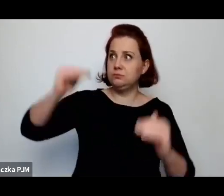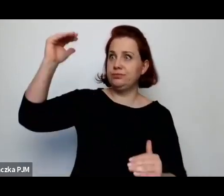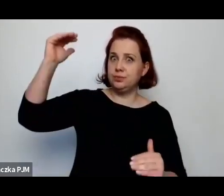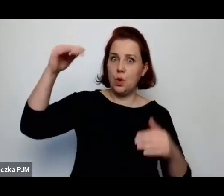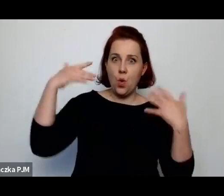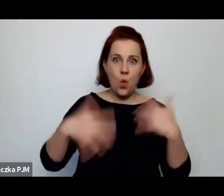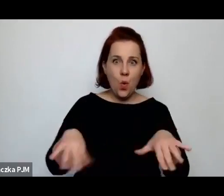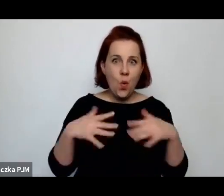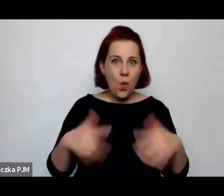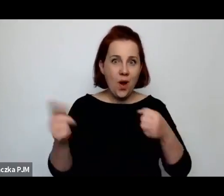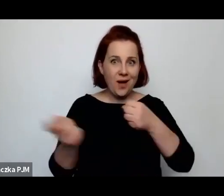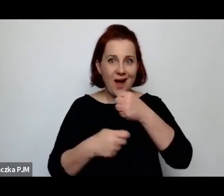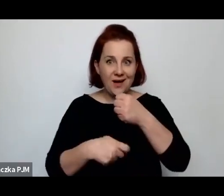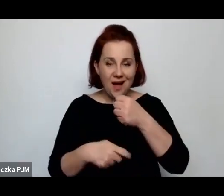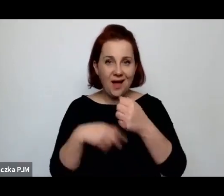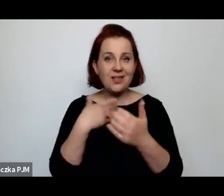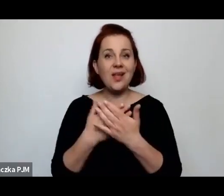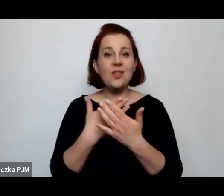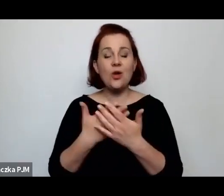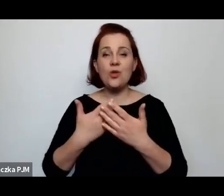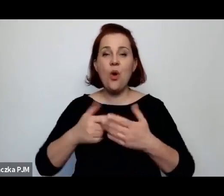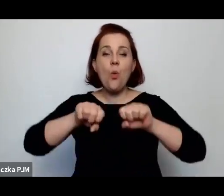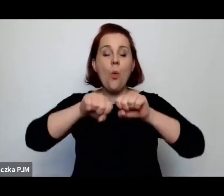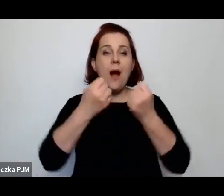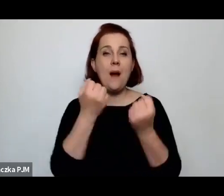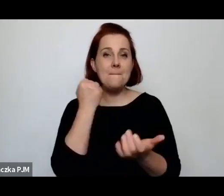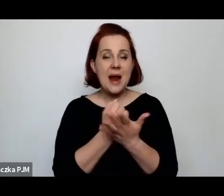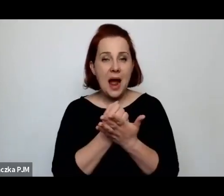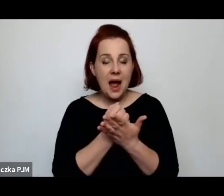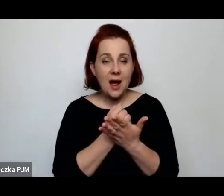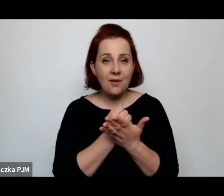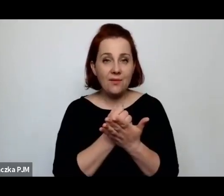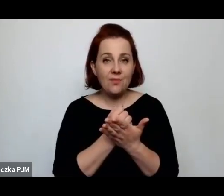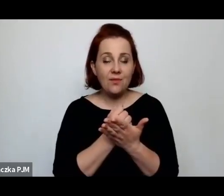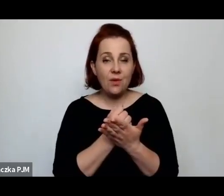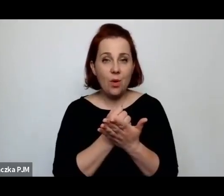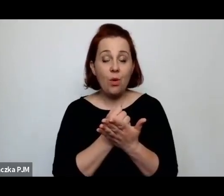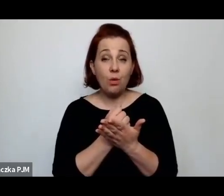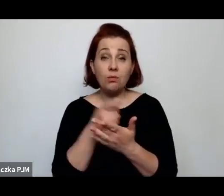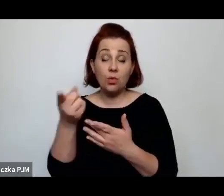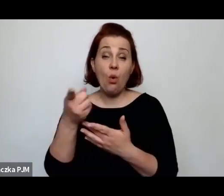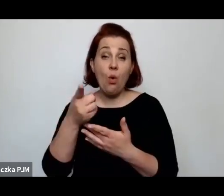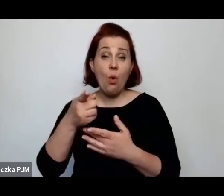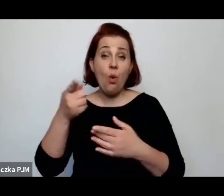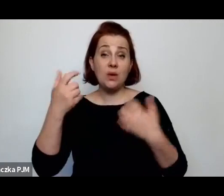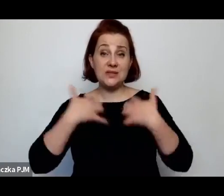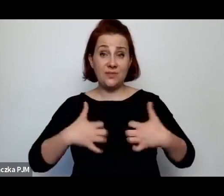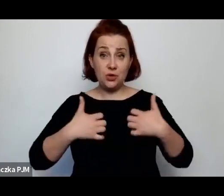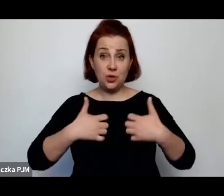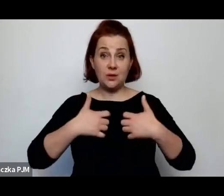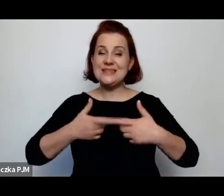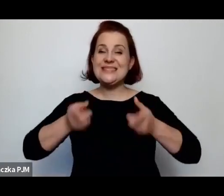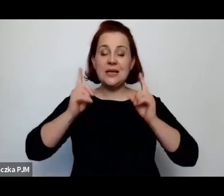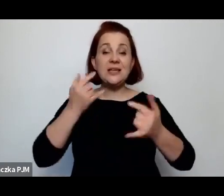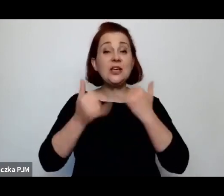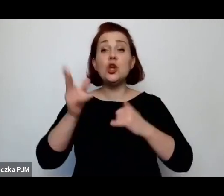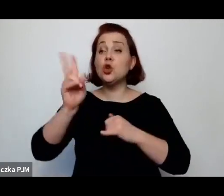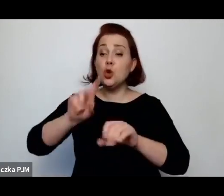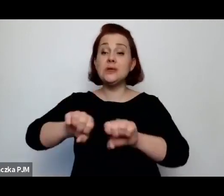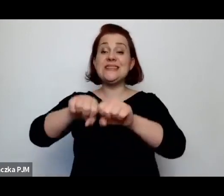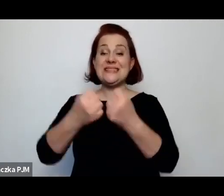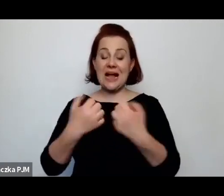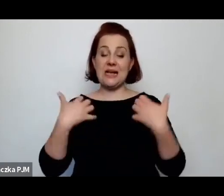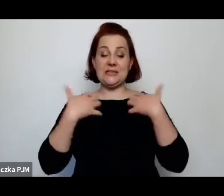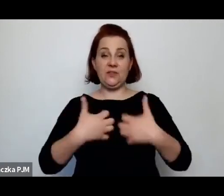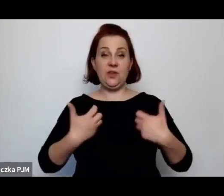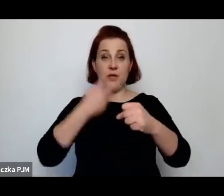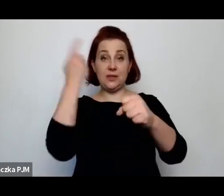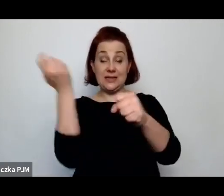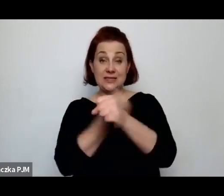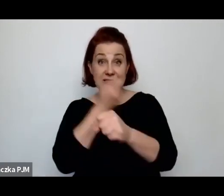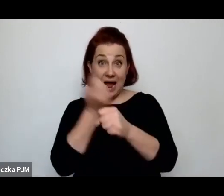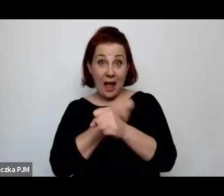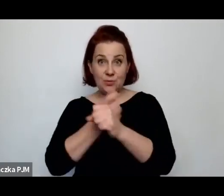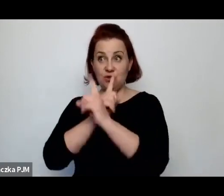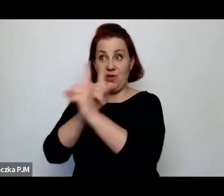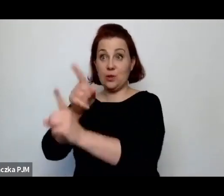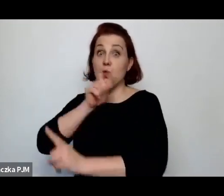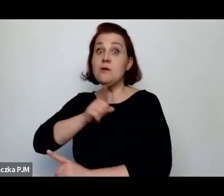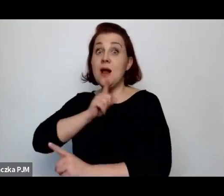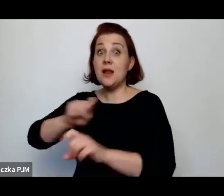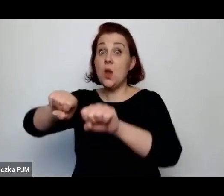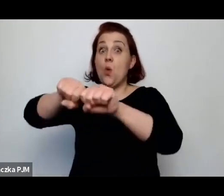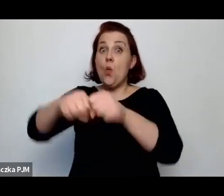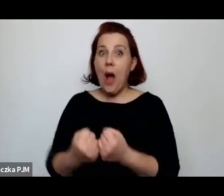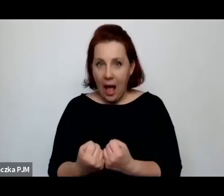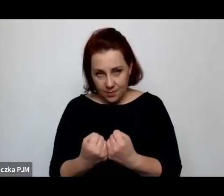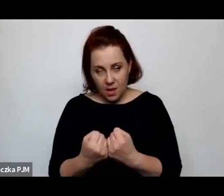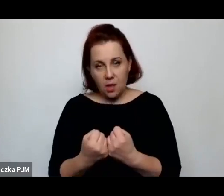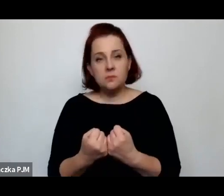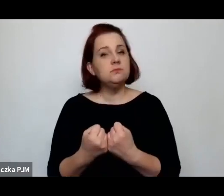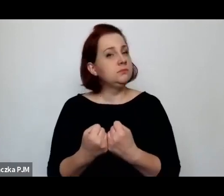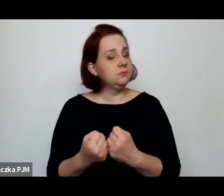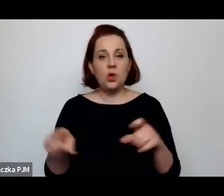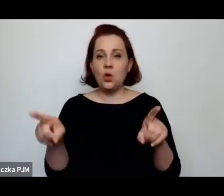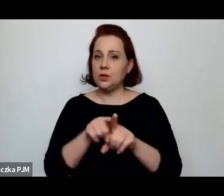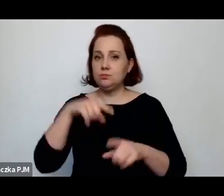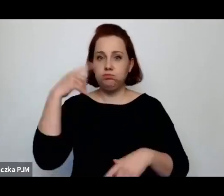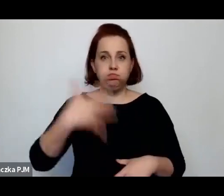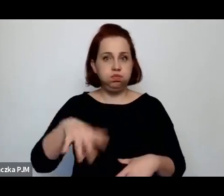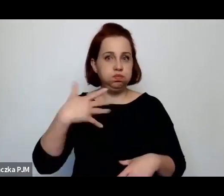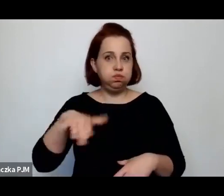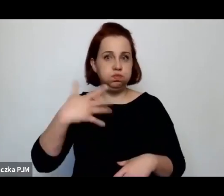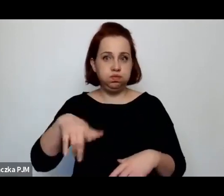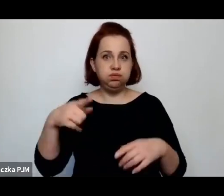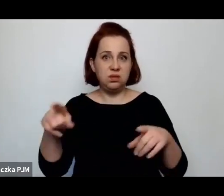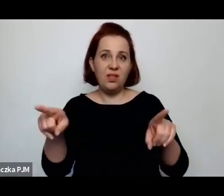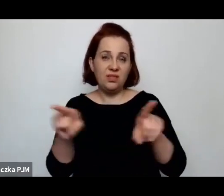no i łamanie zakazu uboju rytualnego też mogło kosztować takiego kogoś areszt na 3 miesiące